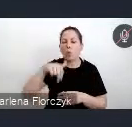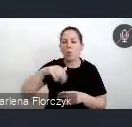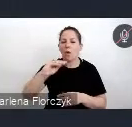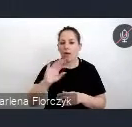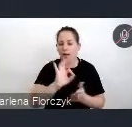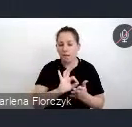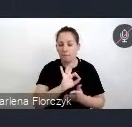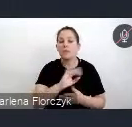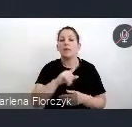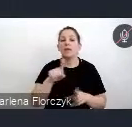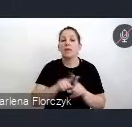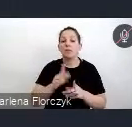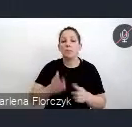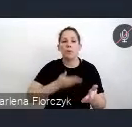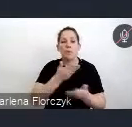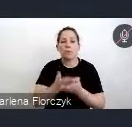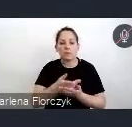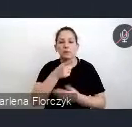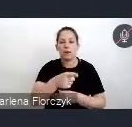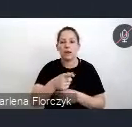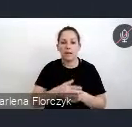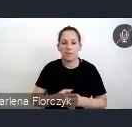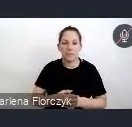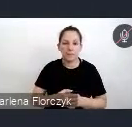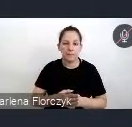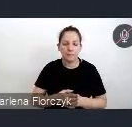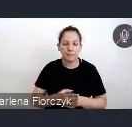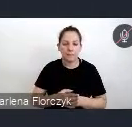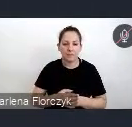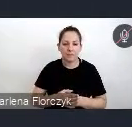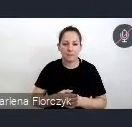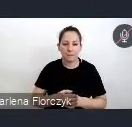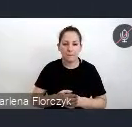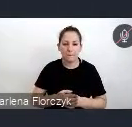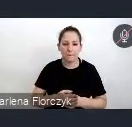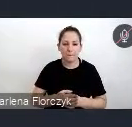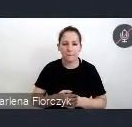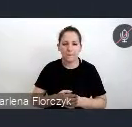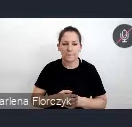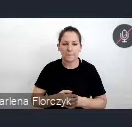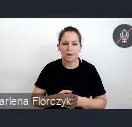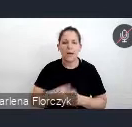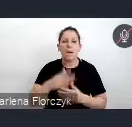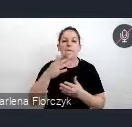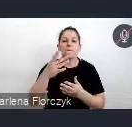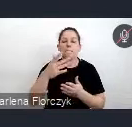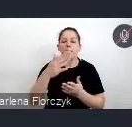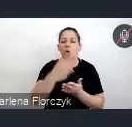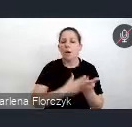oraz propozycje Krajowego Punktu Kontaktowego jeśli chodzi o program Horyzont dla miast.